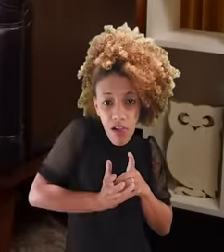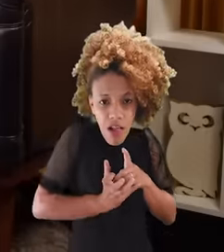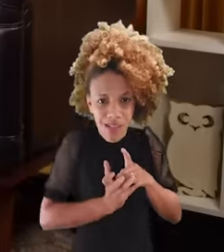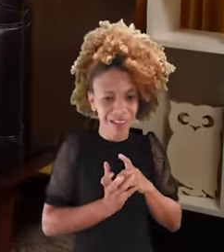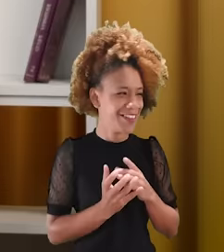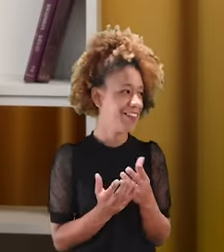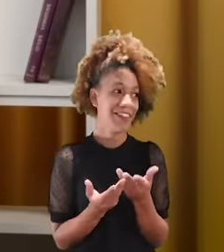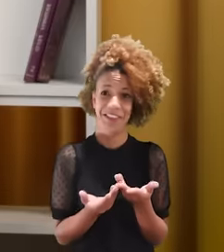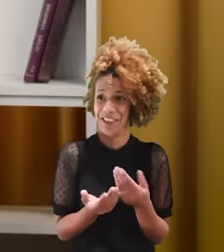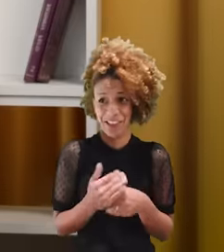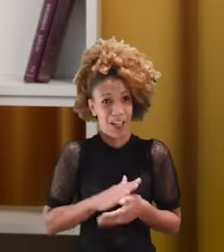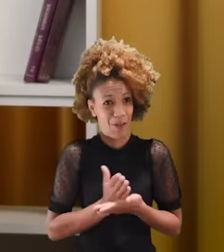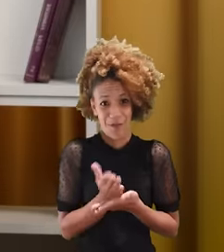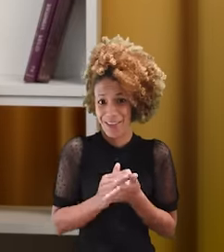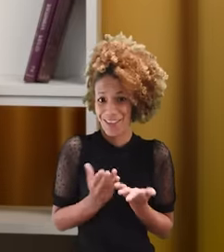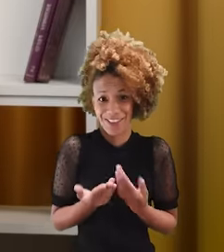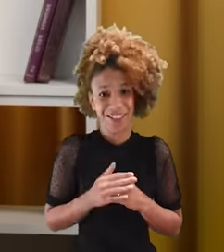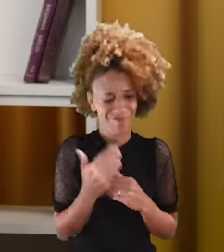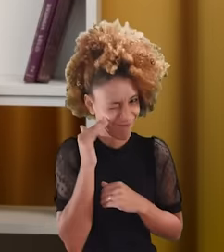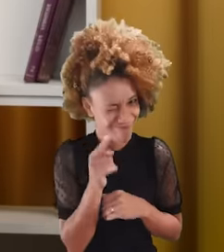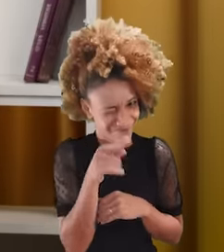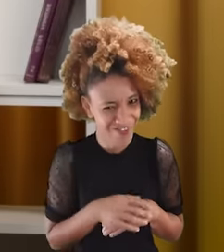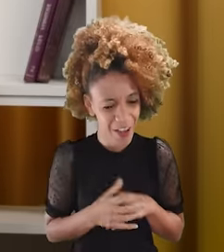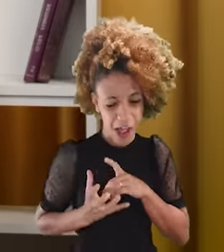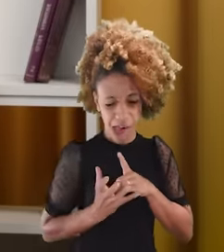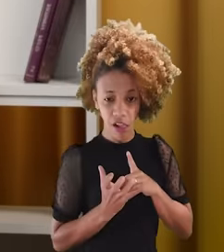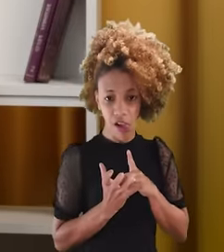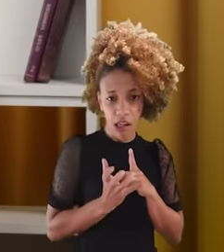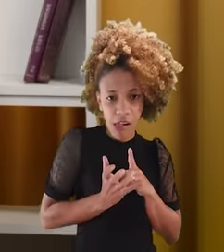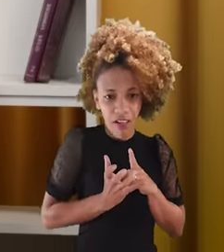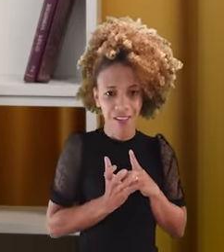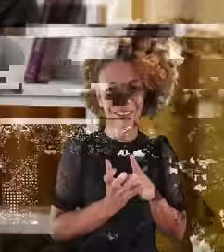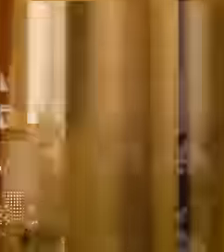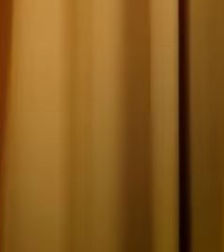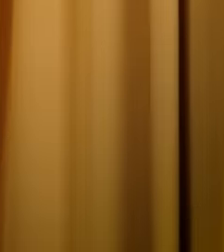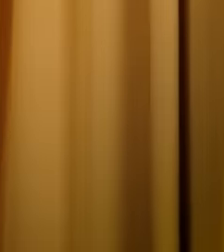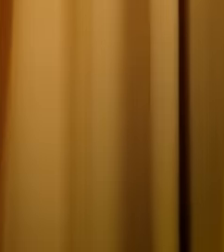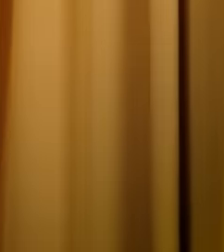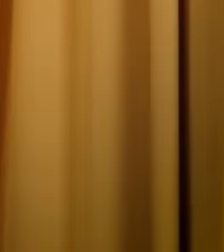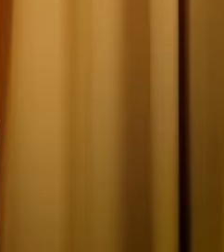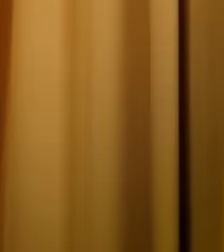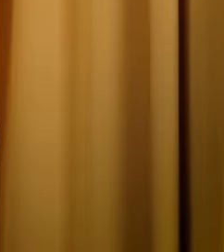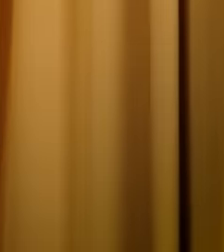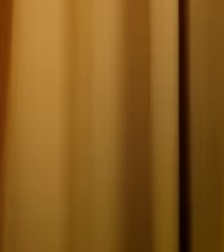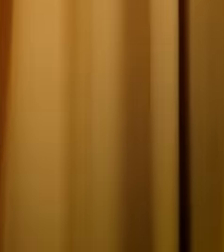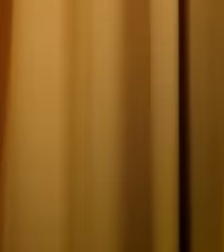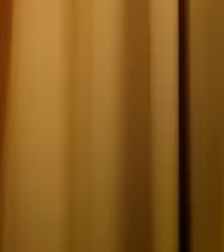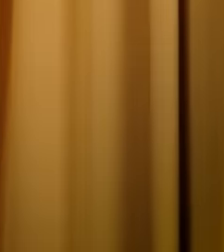é a roupa que desquebra sua nos agora agora não ti o mexo pessoal a insider tá dando um cupom de